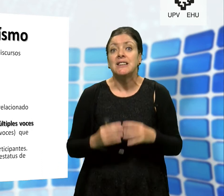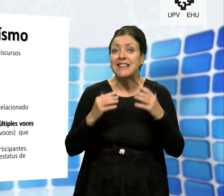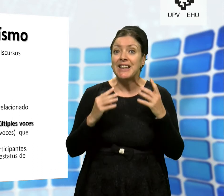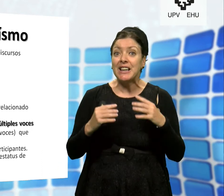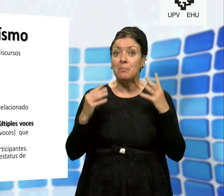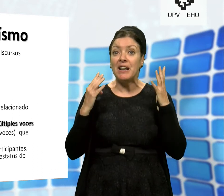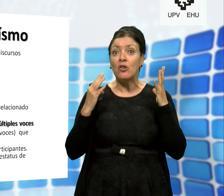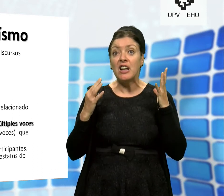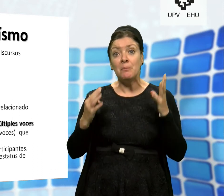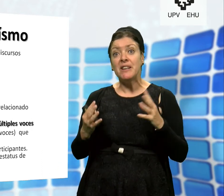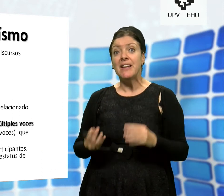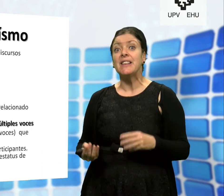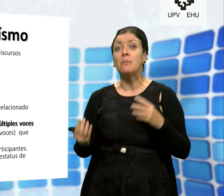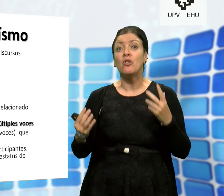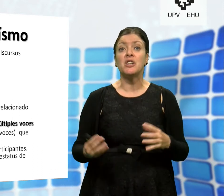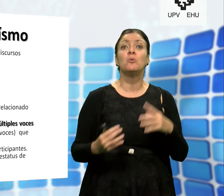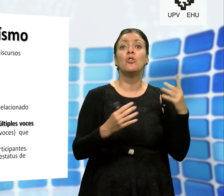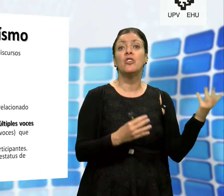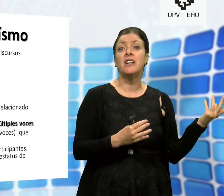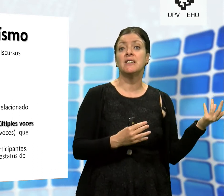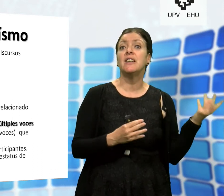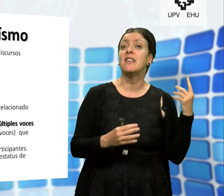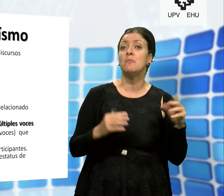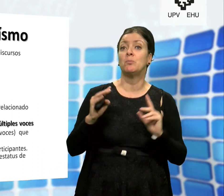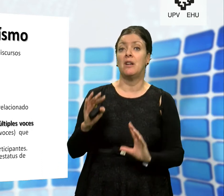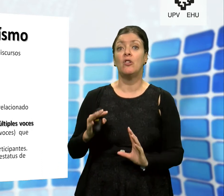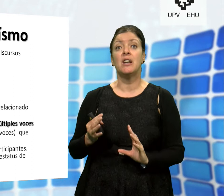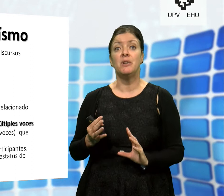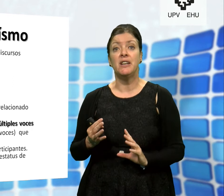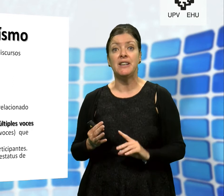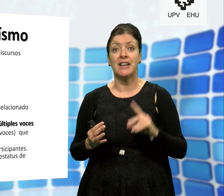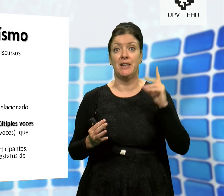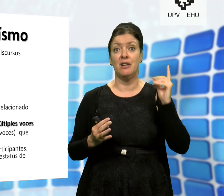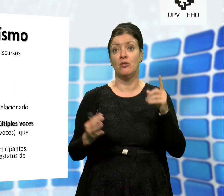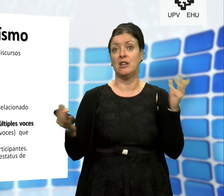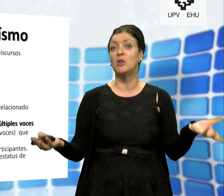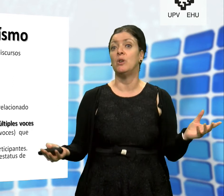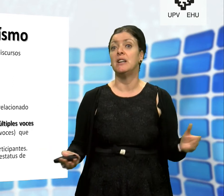Se trata, paradójicamente, de voces monológicas, y decimos paradójicamente, ya que van contra natura.